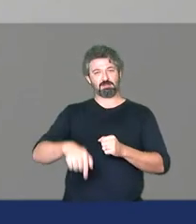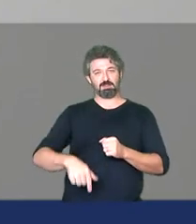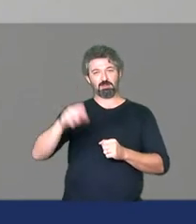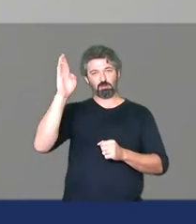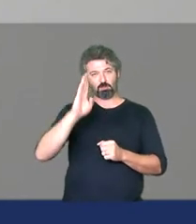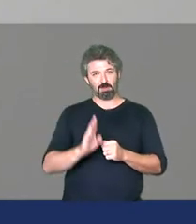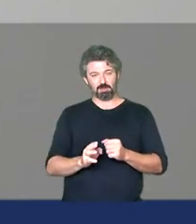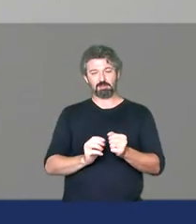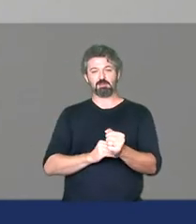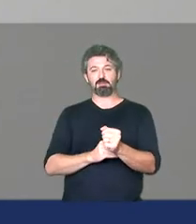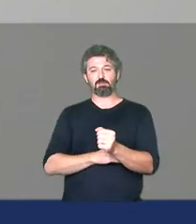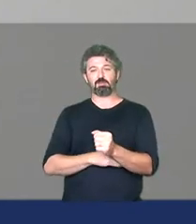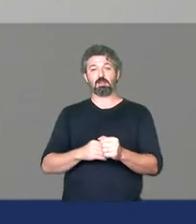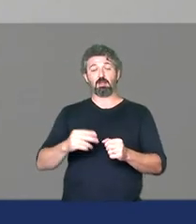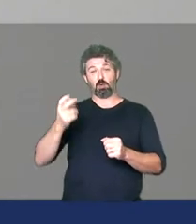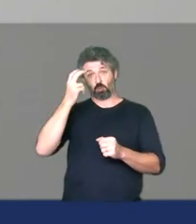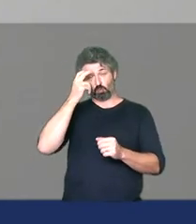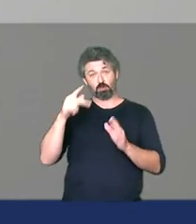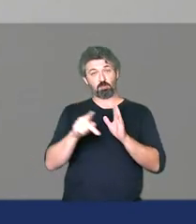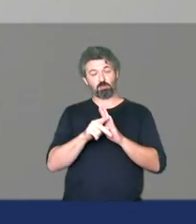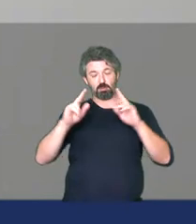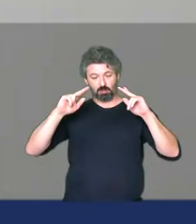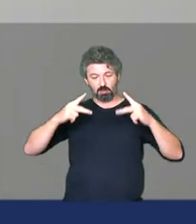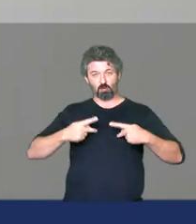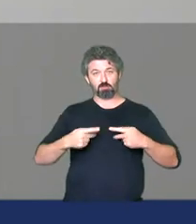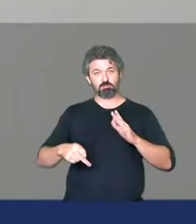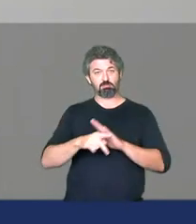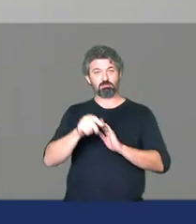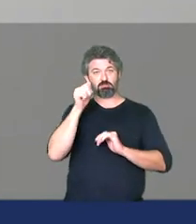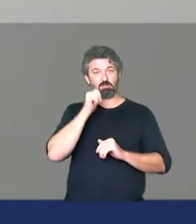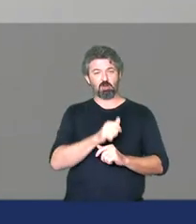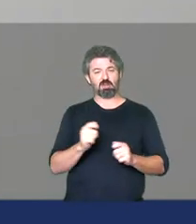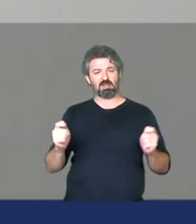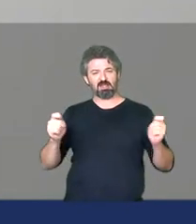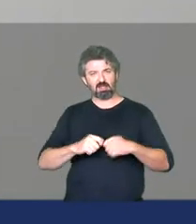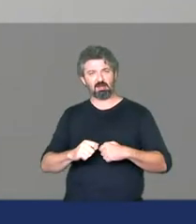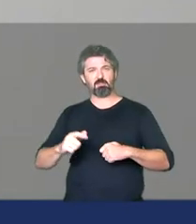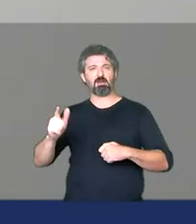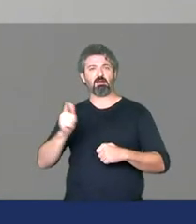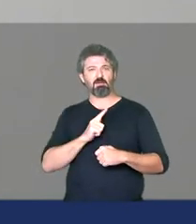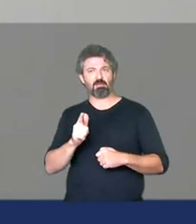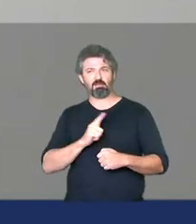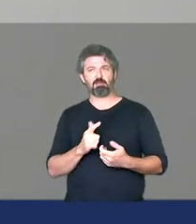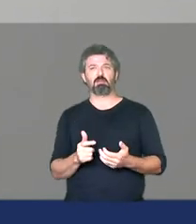CULTURA QUE NÓS ESTAMOS INDO NO BRASIL, A CULTURA DE RECONHECIMENTO DA MULHER COMO SER CAPAZ DE... DE VOTAR MAS